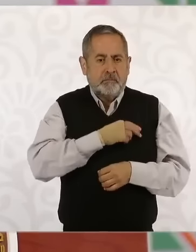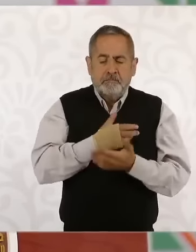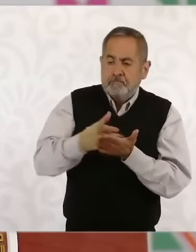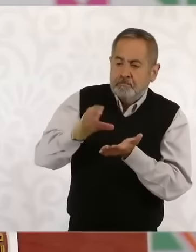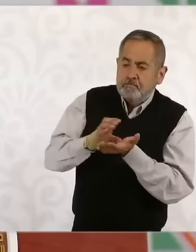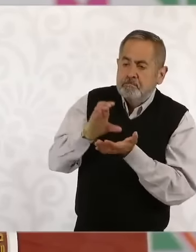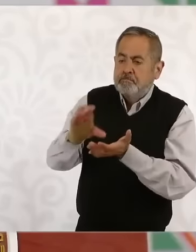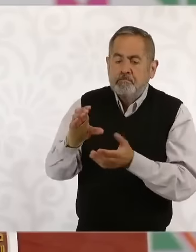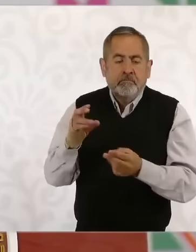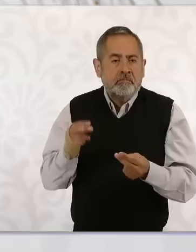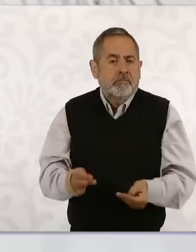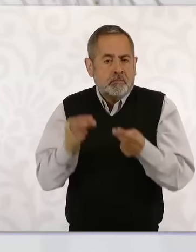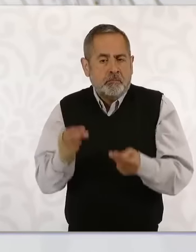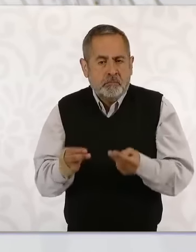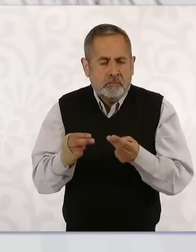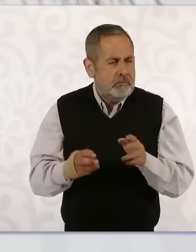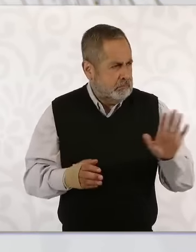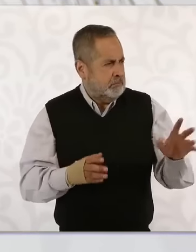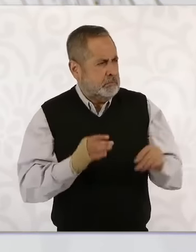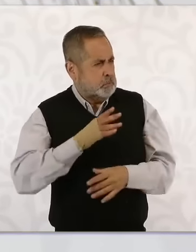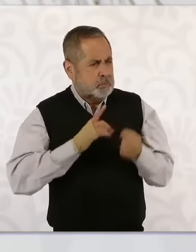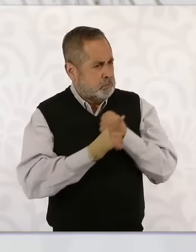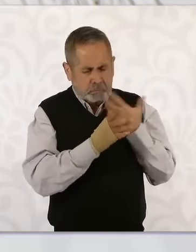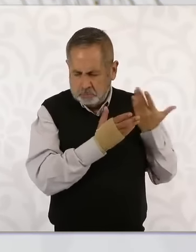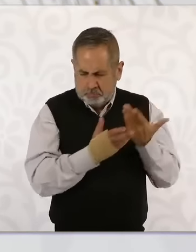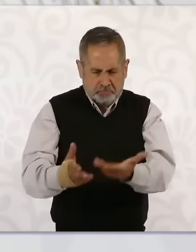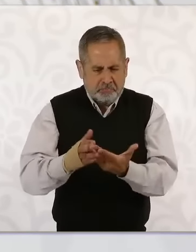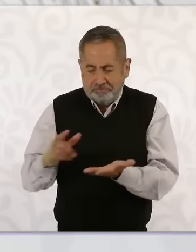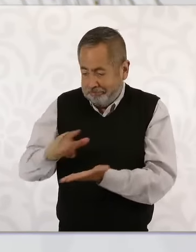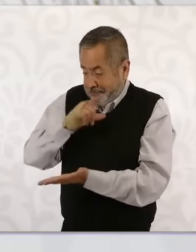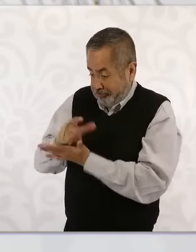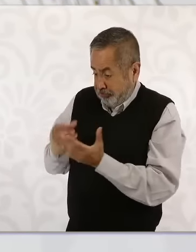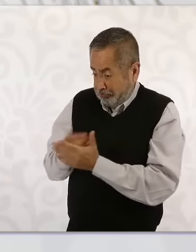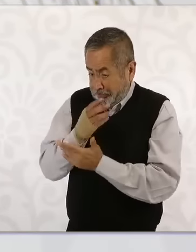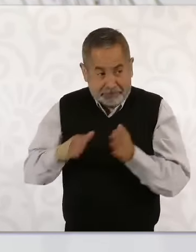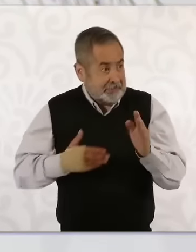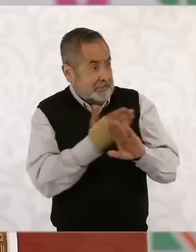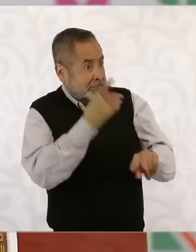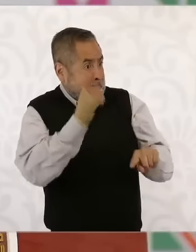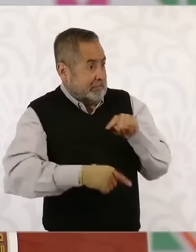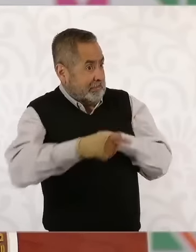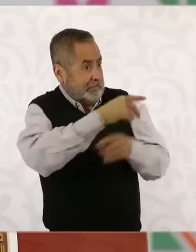reforma no va en contra de ninguna manera eh de la inversión, al contrario, hace mucho